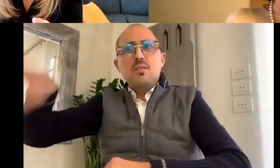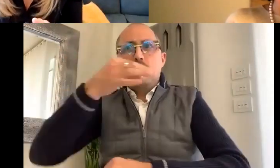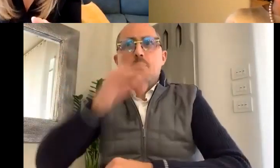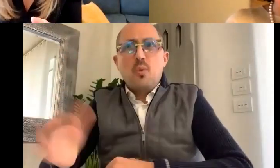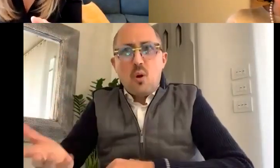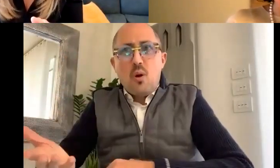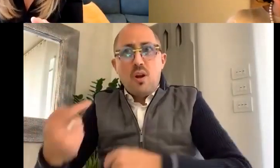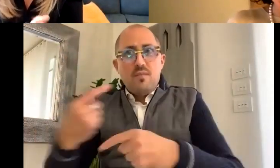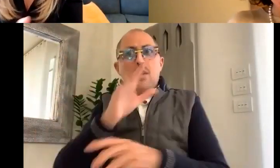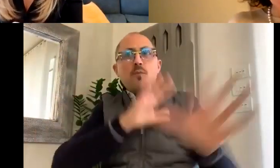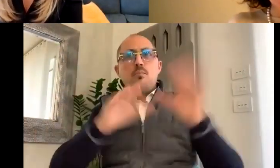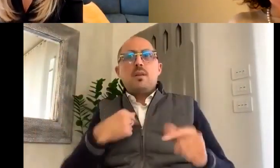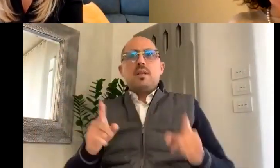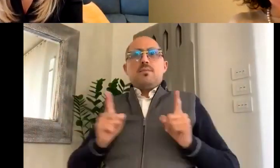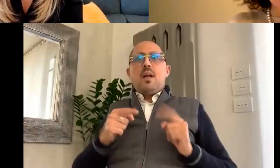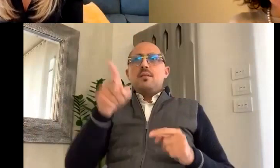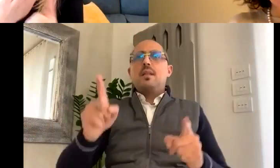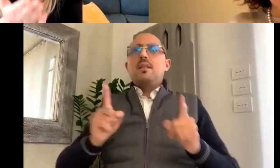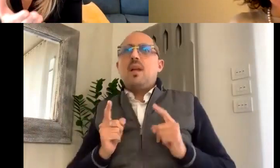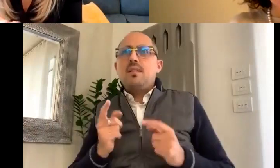come gli altri abbiamo necessità di reperire informazioni,